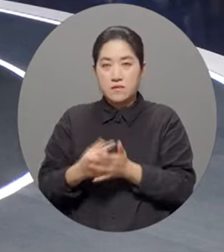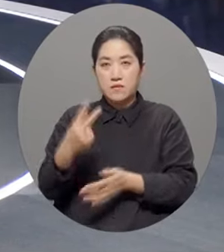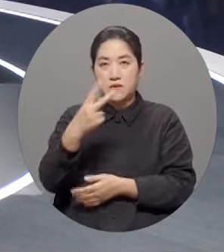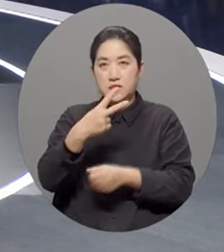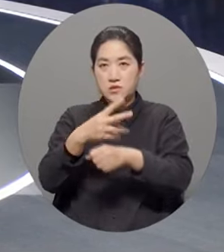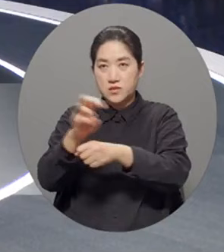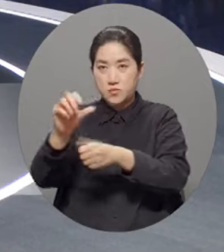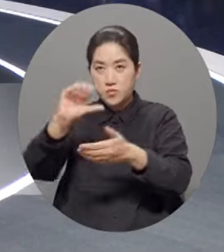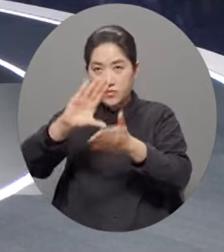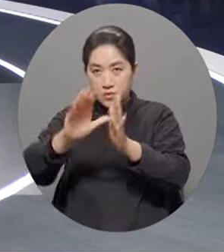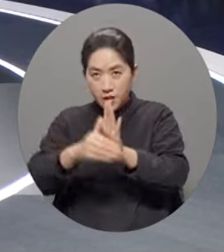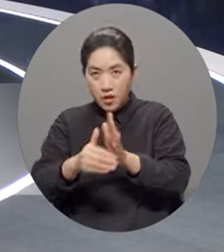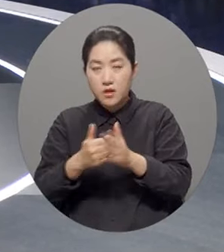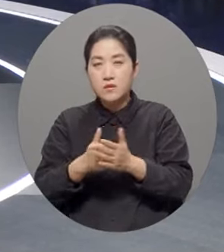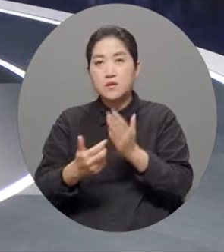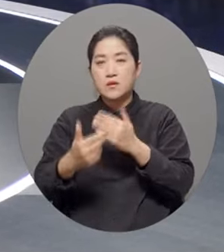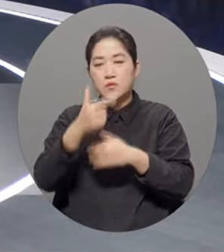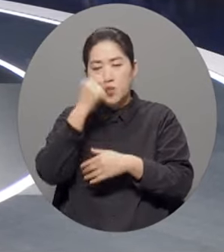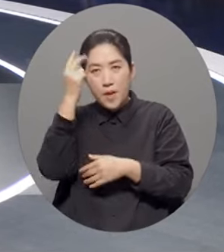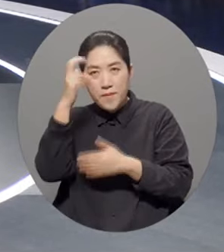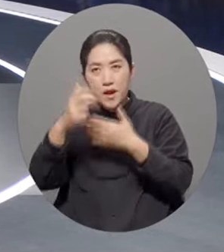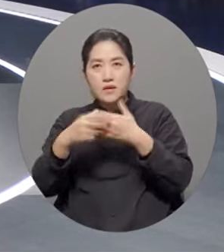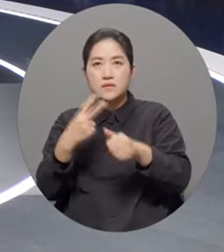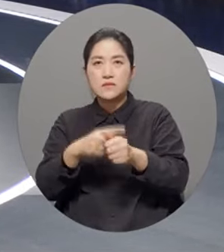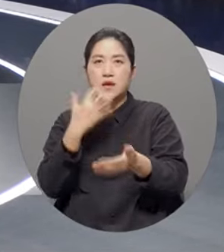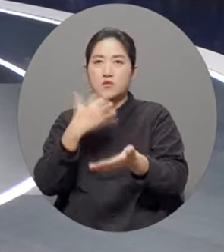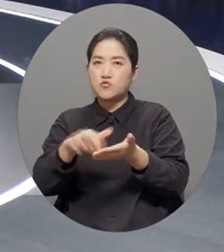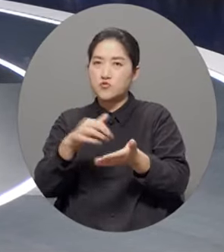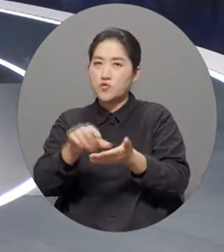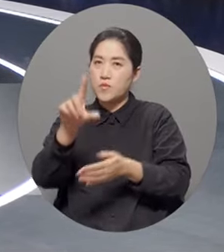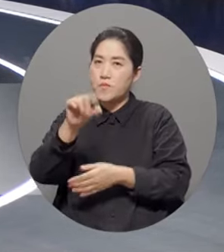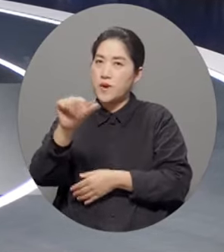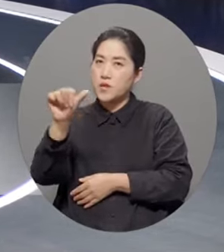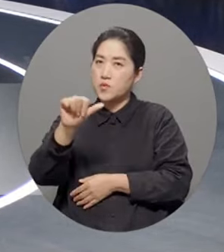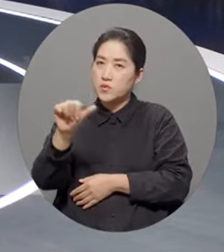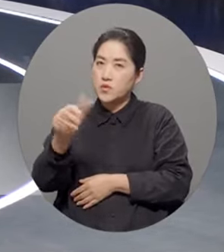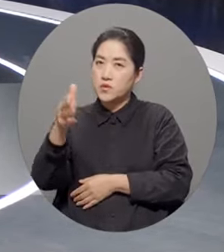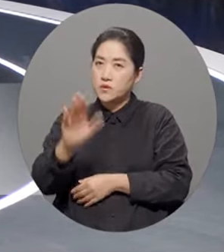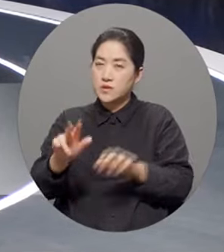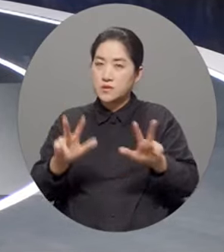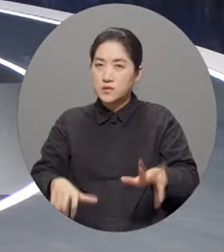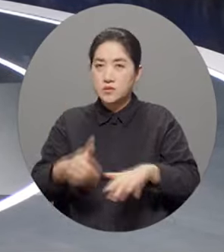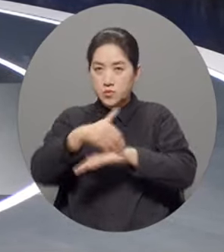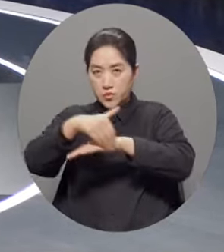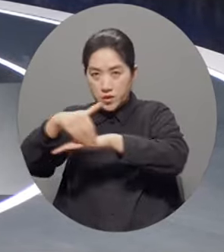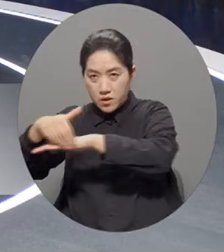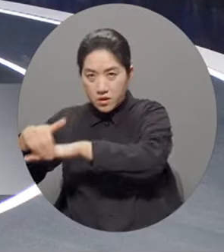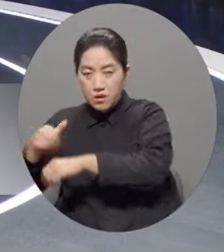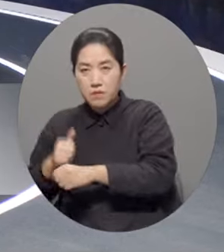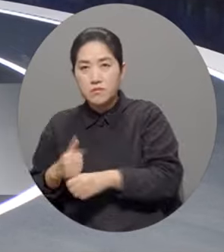(앵커) 그런데 말씀하신대로 2035년이 됐을 때 부족하다고 예상되는 인원이 1만 5000명입니다.